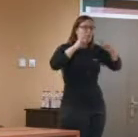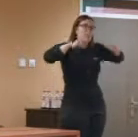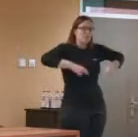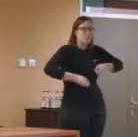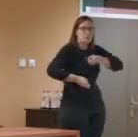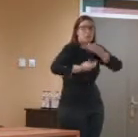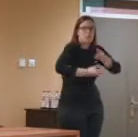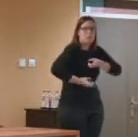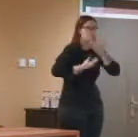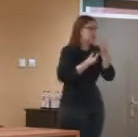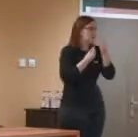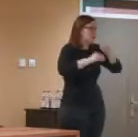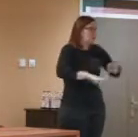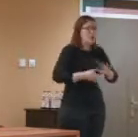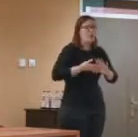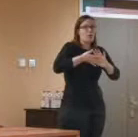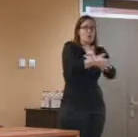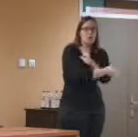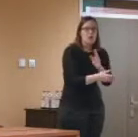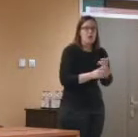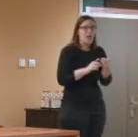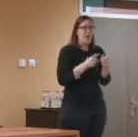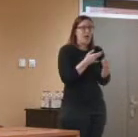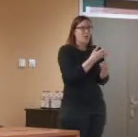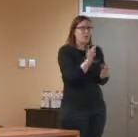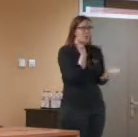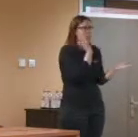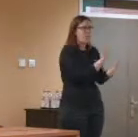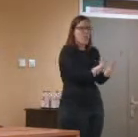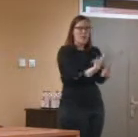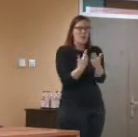se han confabulado, hay muchas pruebas, mucha información